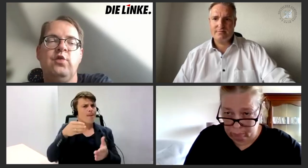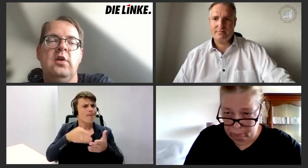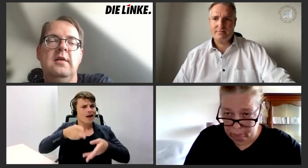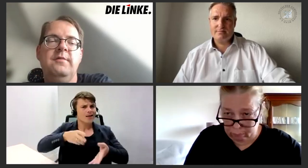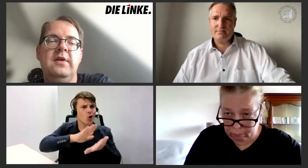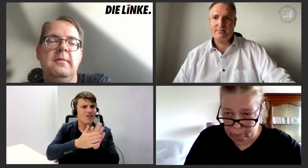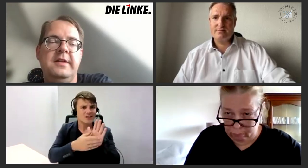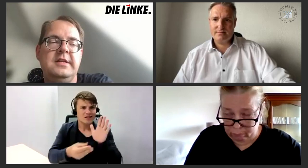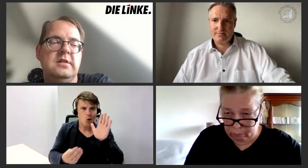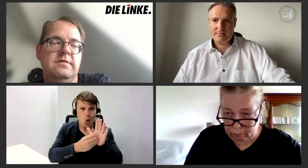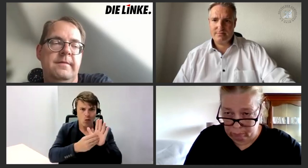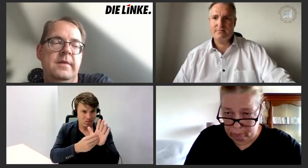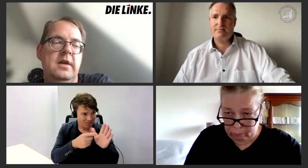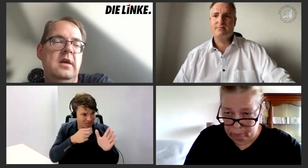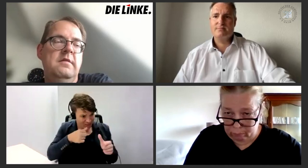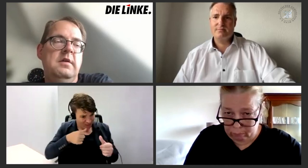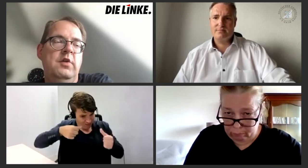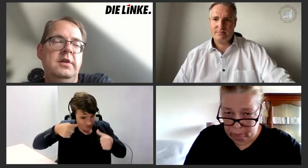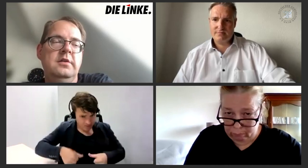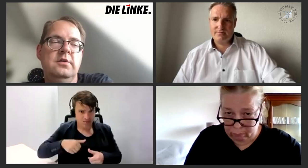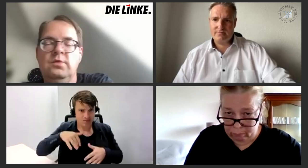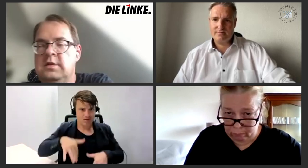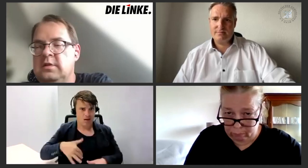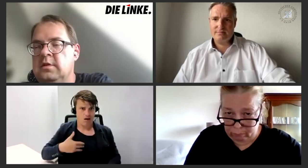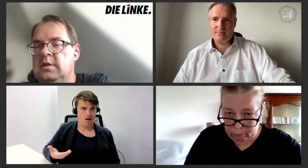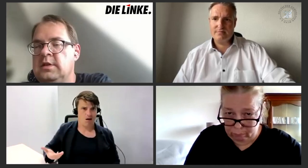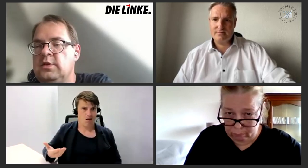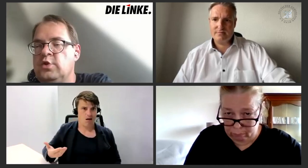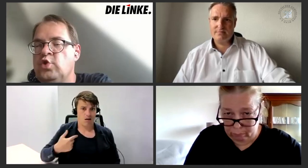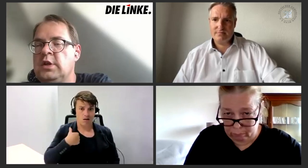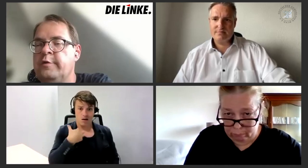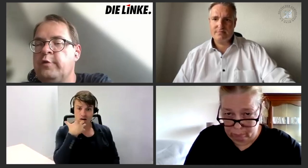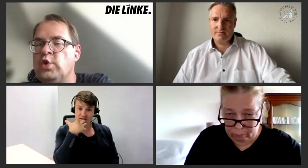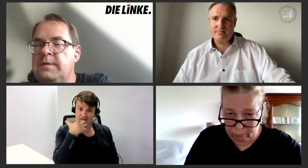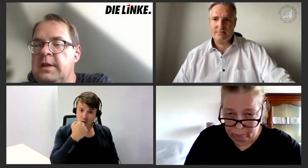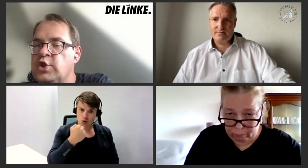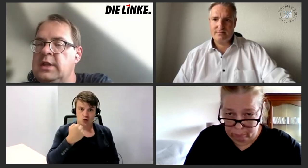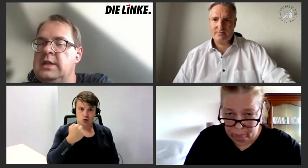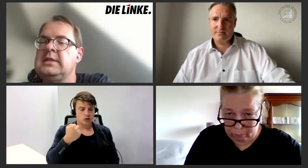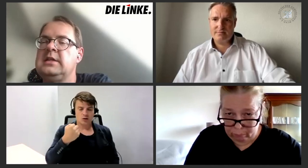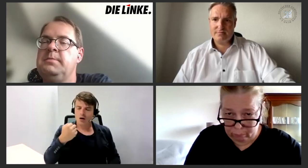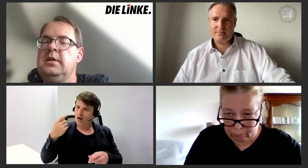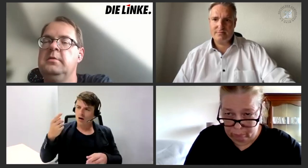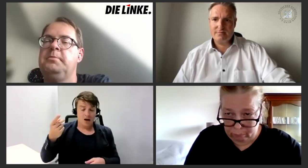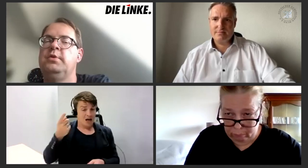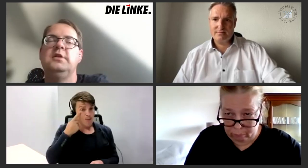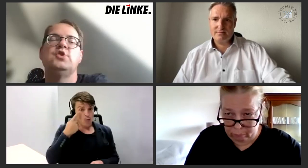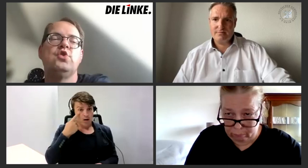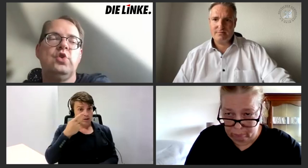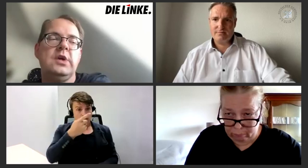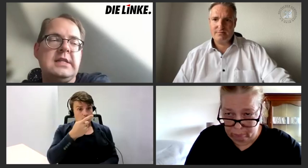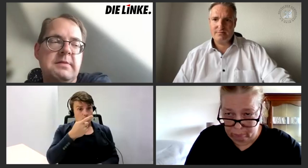eigentlich vor, verpflichtet werden. Wir wollen, und das stößt auf großen Widerstand derzeit bei